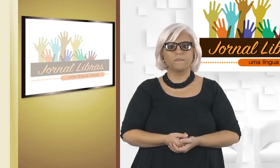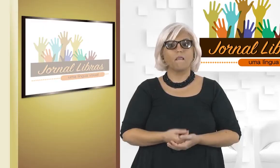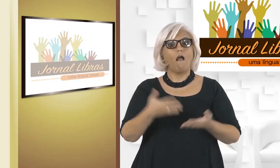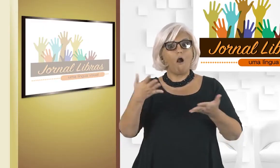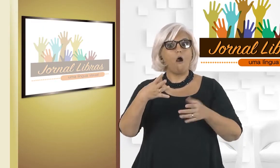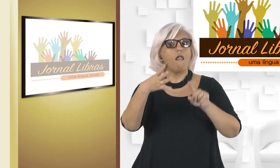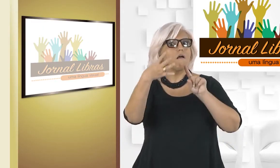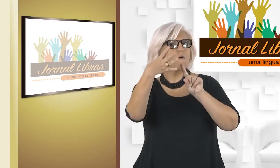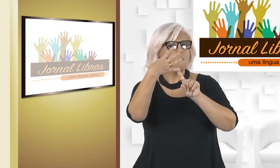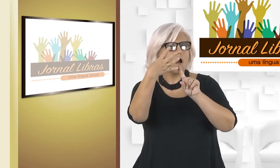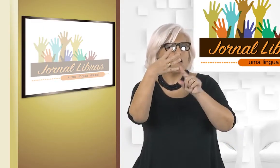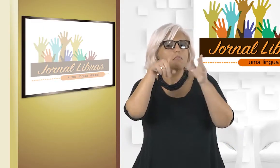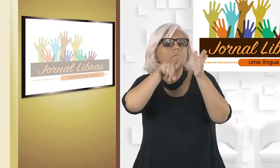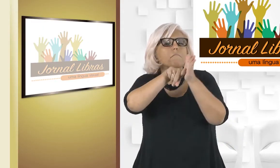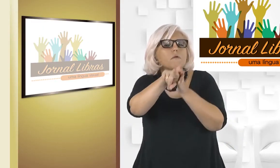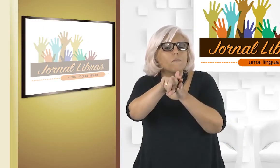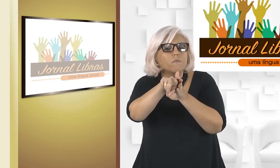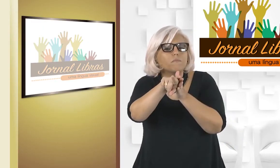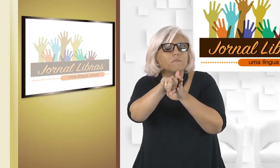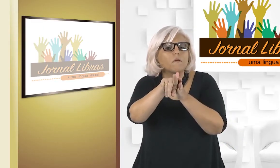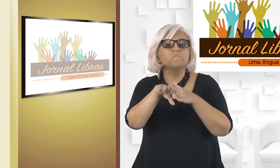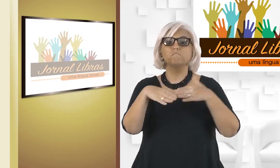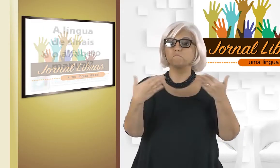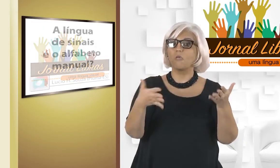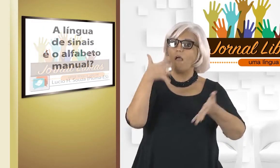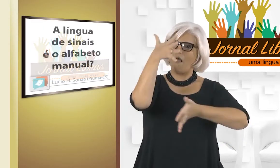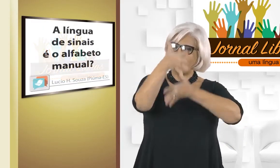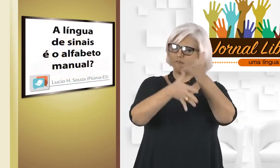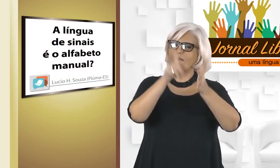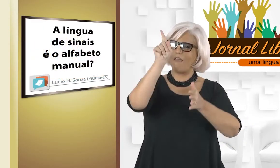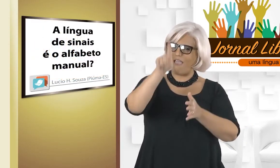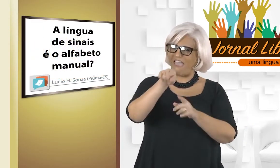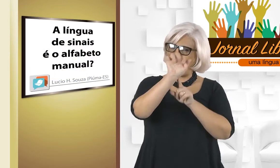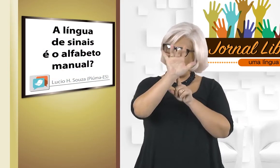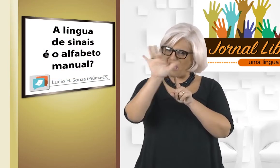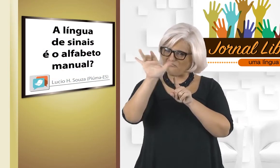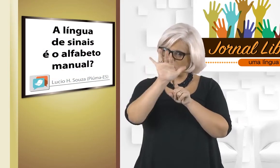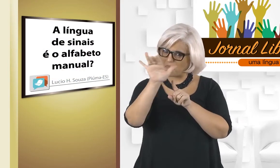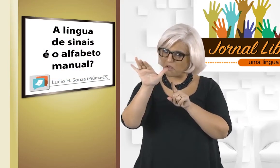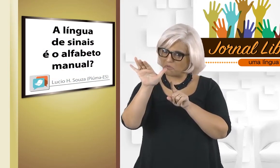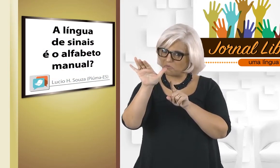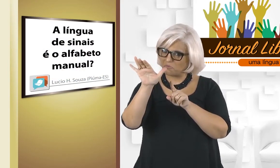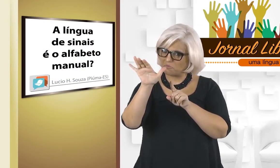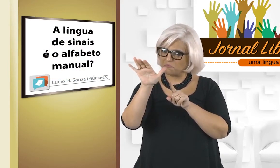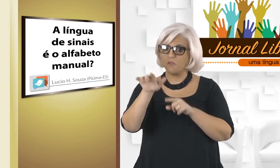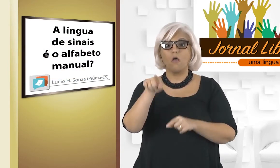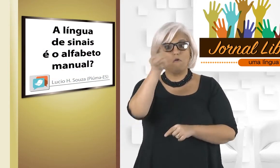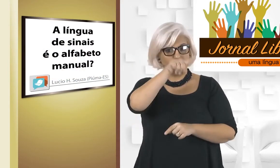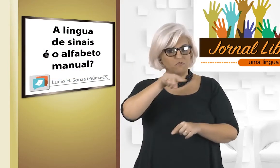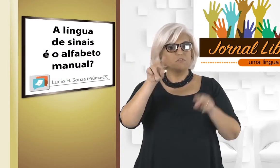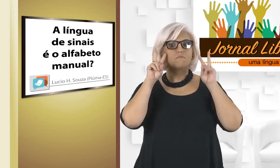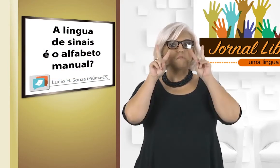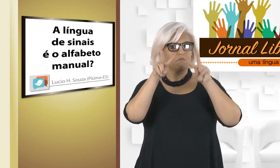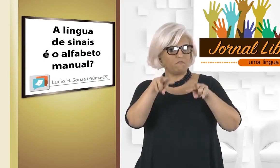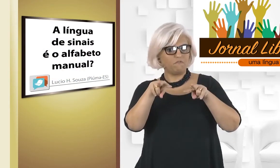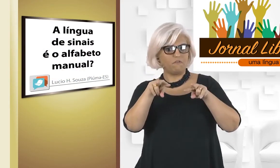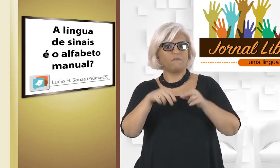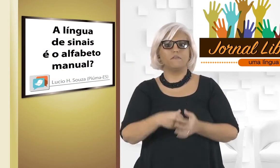Agora a quarta pergunta: a língua de sinais é um alfabeto manual?